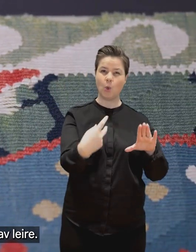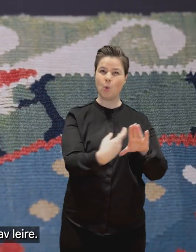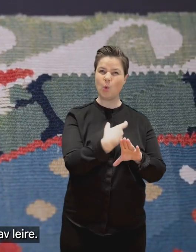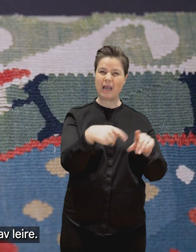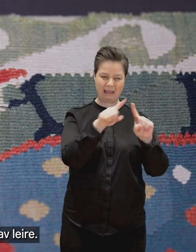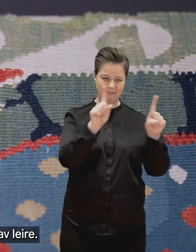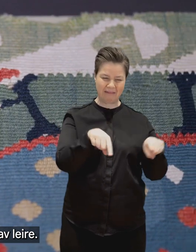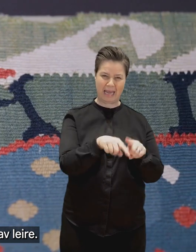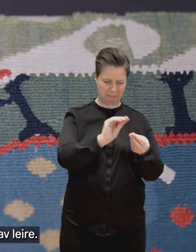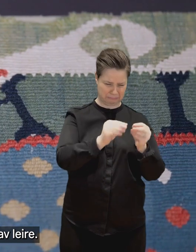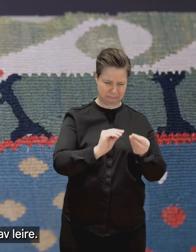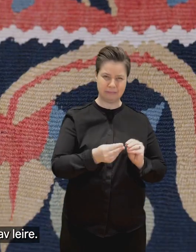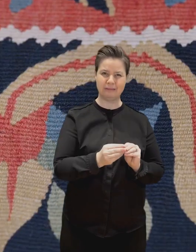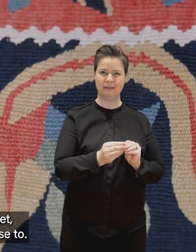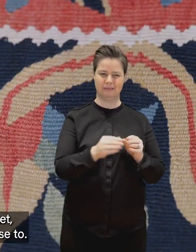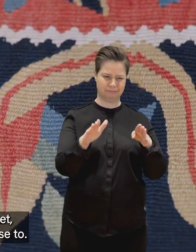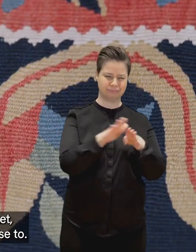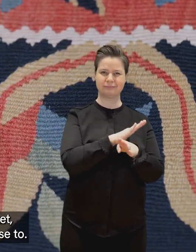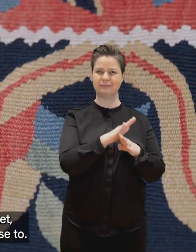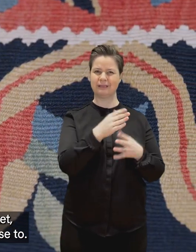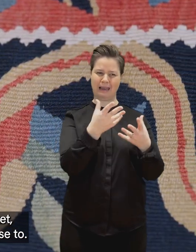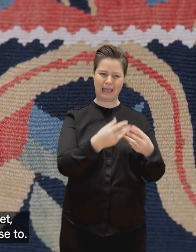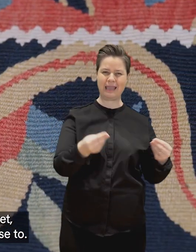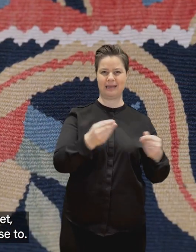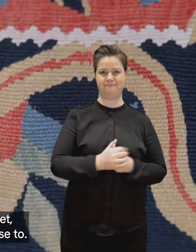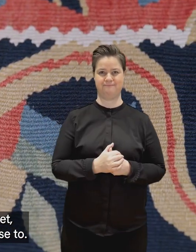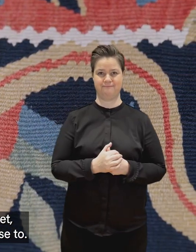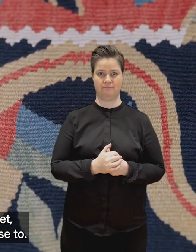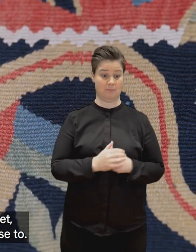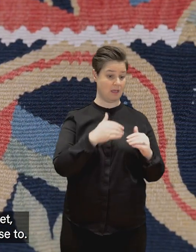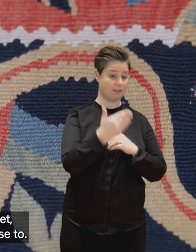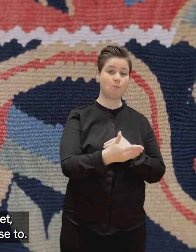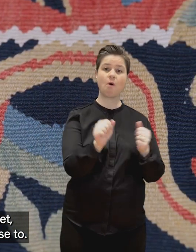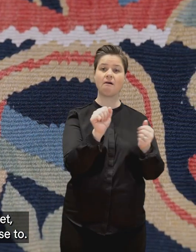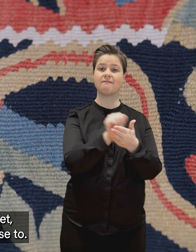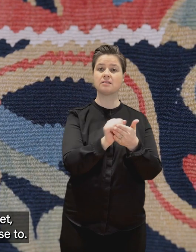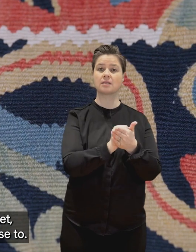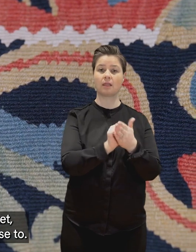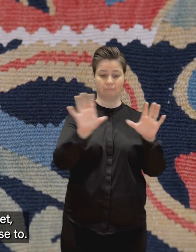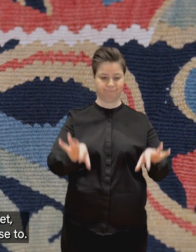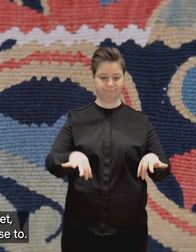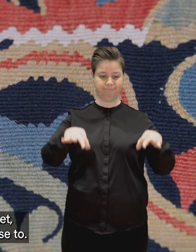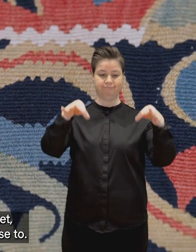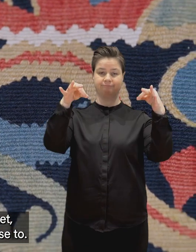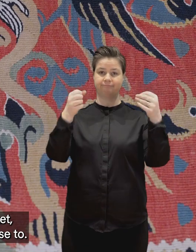sammenbrettet og full av leire. Siden ble den vasket, og ut av leira kom disse to.